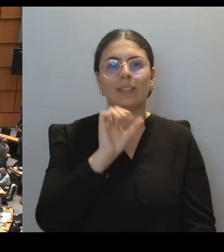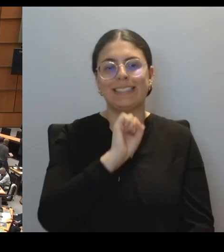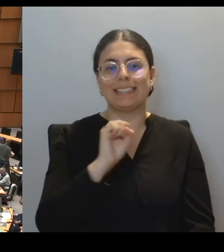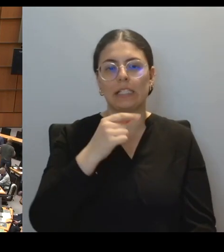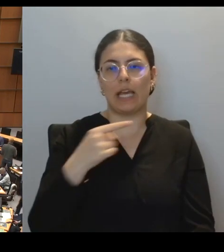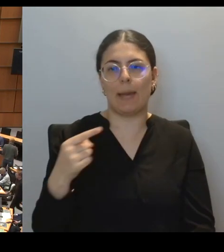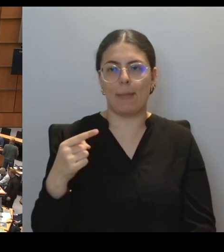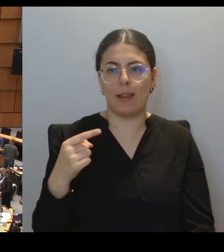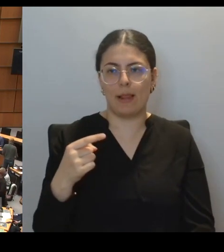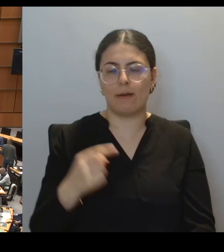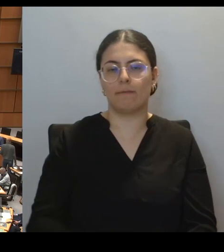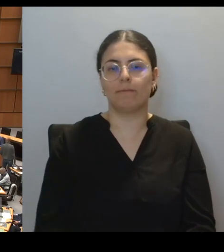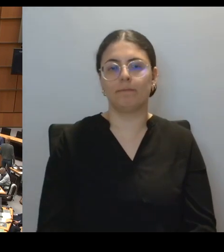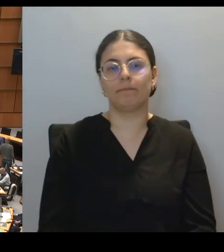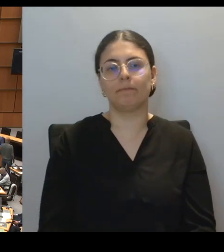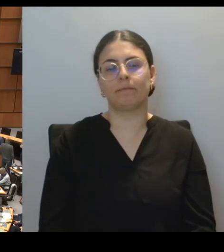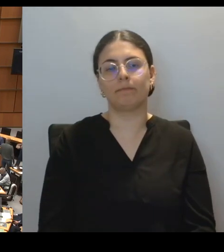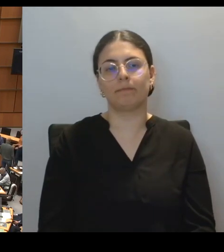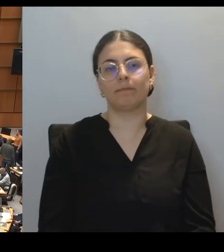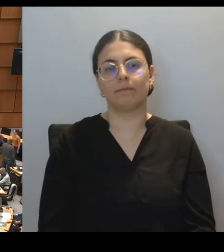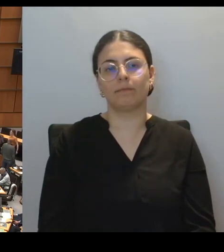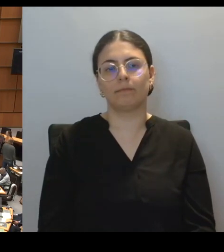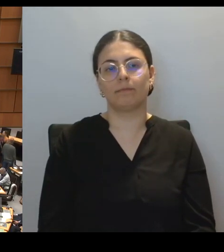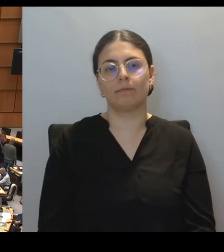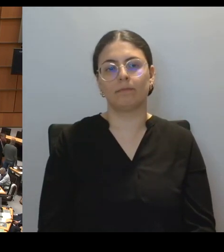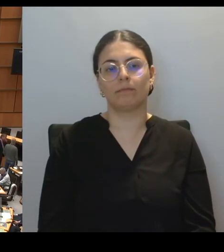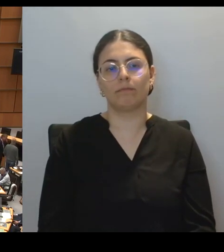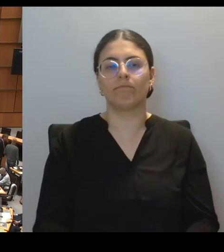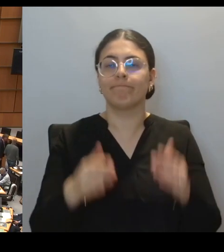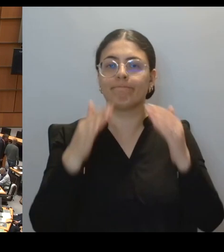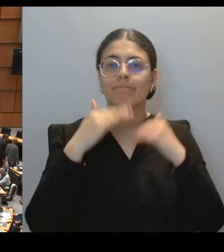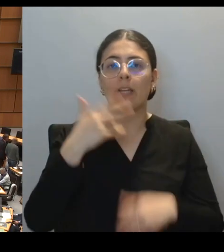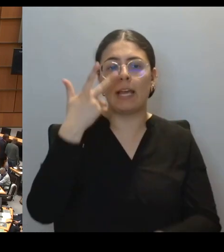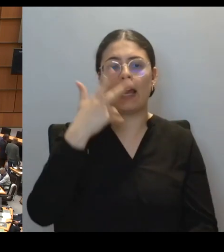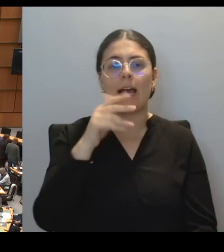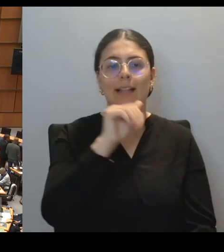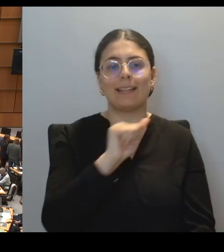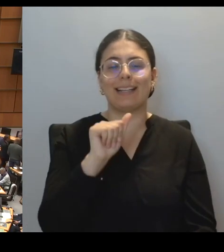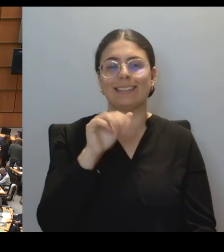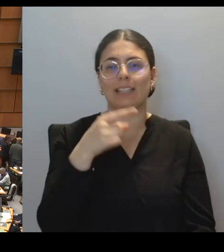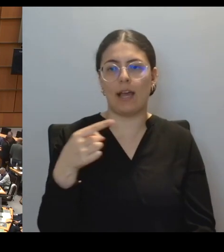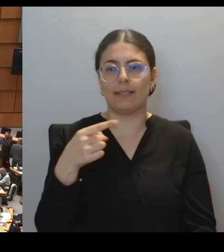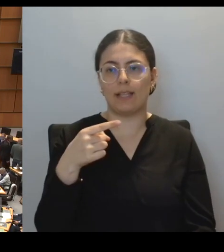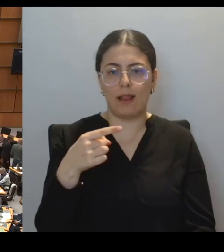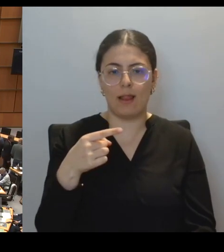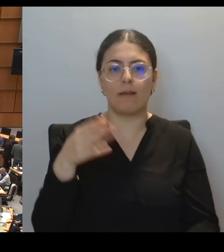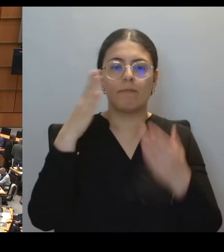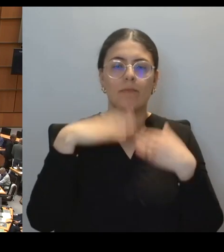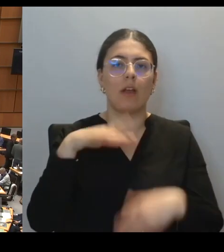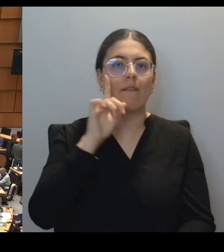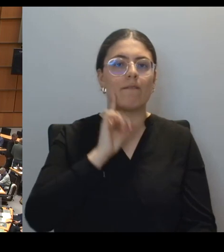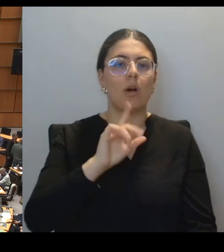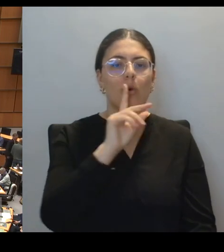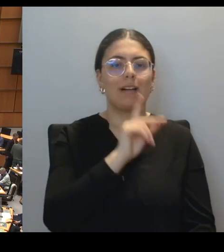Herr Andreas Geisel Frau Katalin Gennburg. Frau Iris Gärtig.